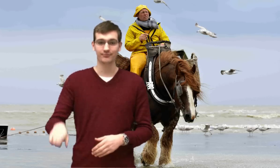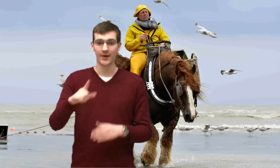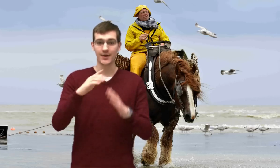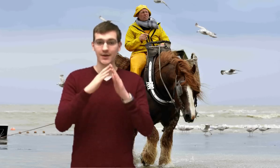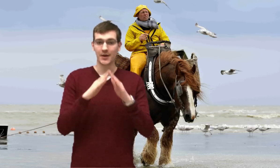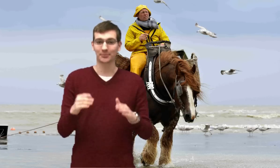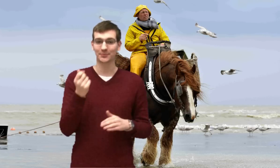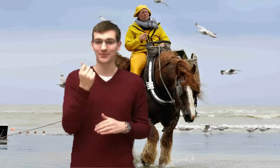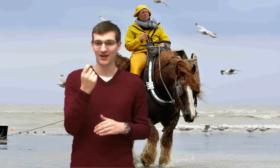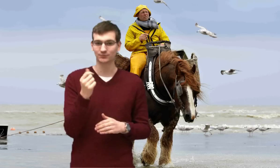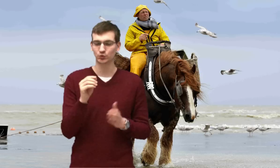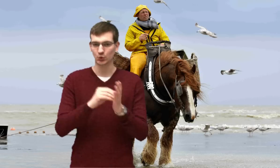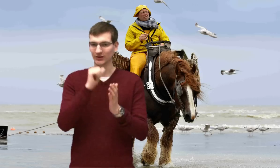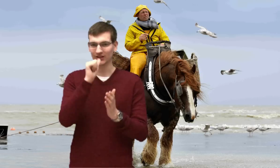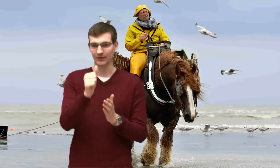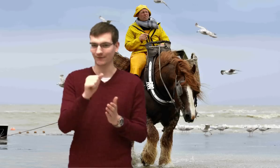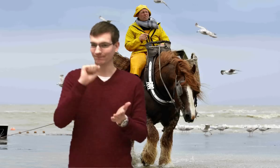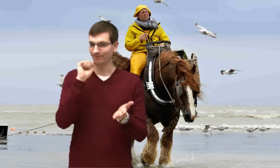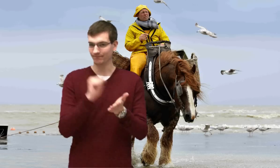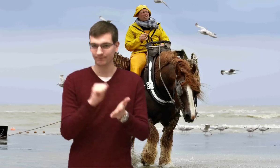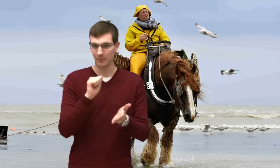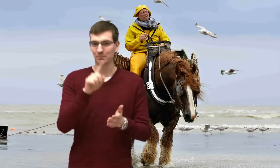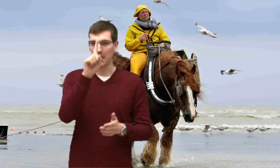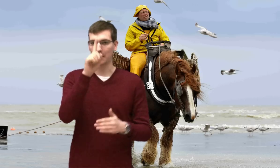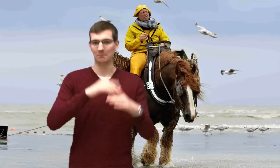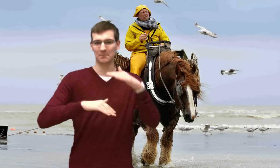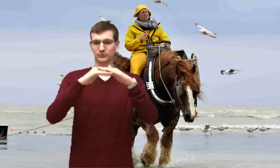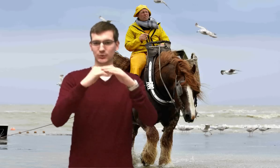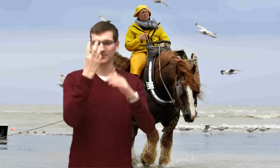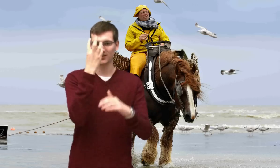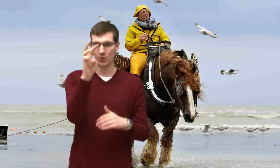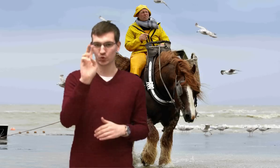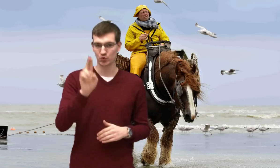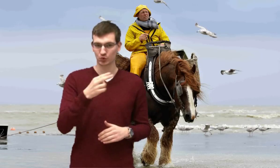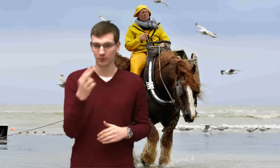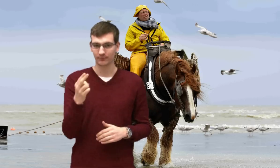De kampprijs ligt nog niet vast, maar de maximumprijs zal zeker 300 euro bedragen.